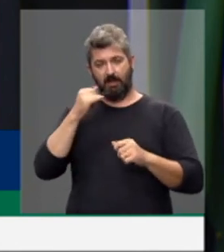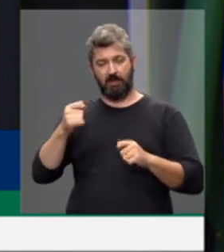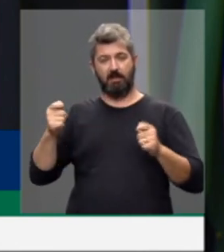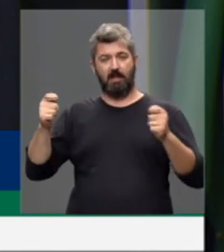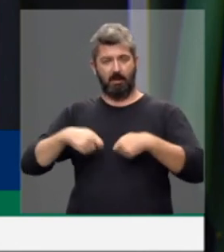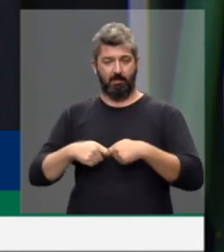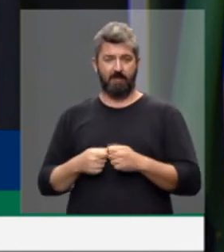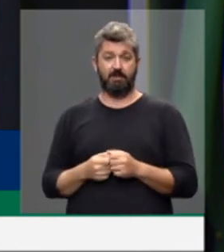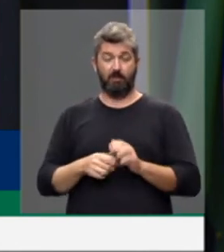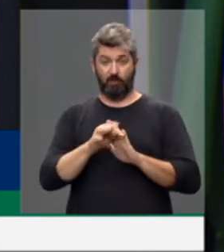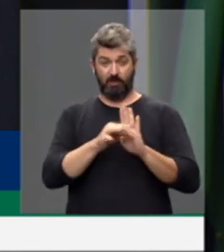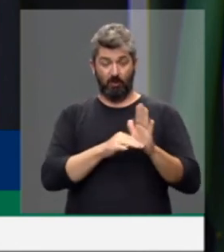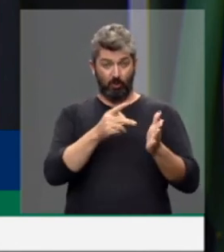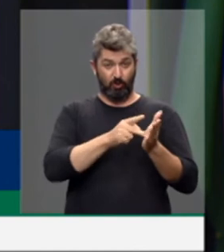EMENDA 124 FOI ACATADA POR POSSIBILITAR SEGUIMENTOS